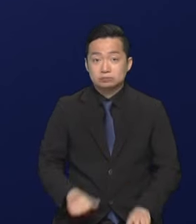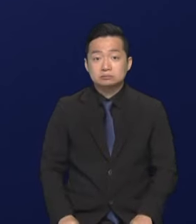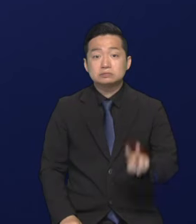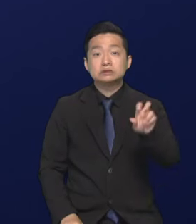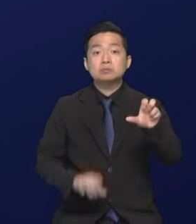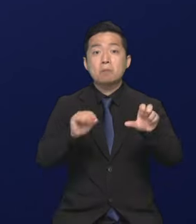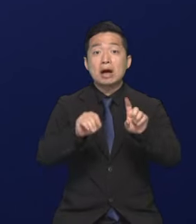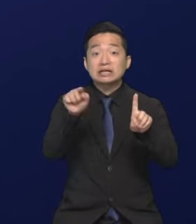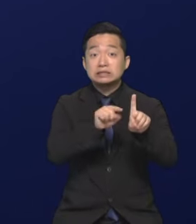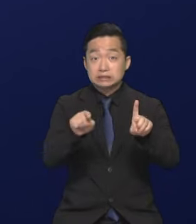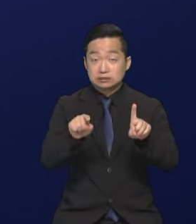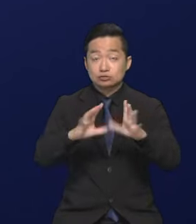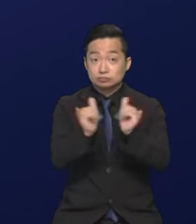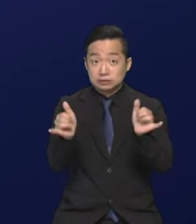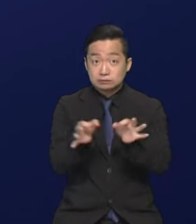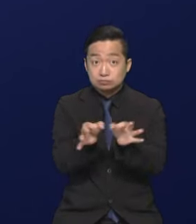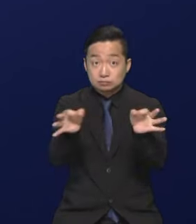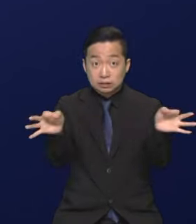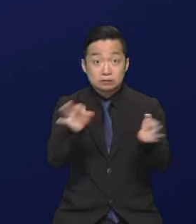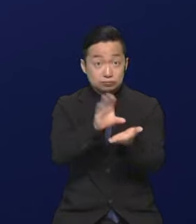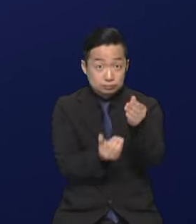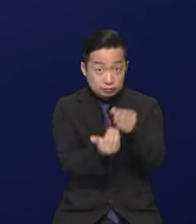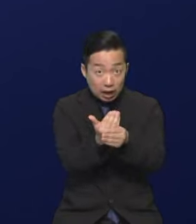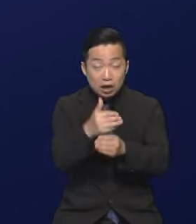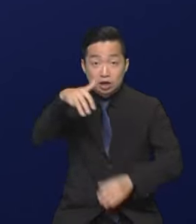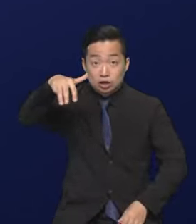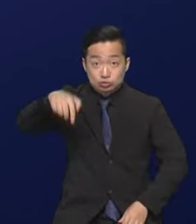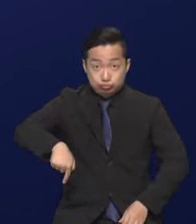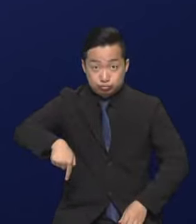지원금 등 경제 이슈에서 추 의원의 전문성이 평가받을 것이라고 말했습니다.